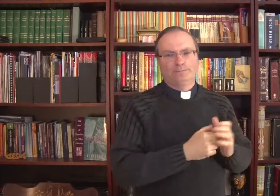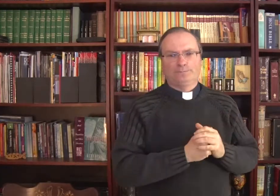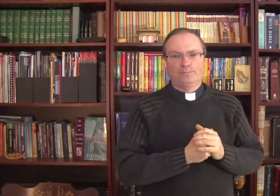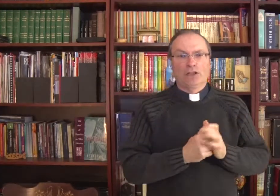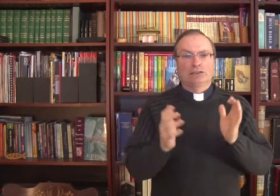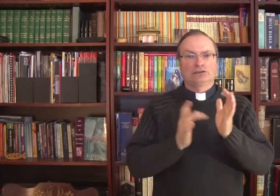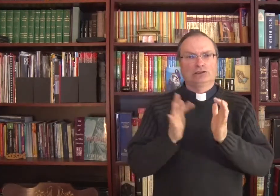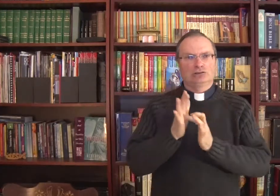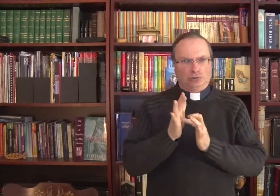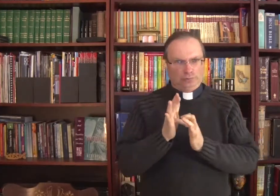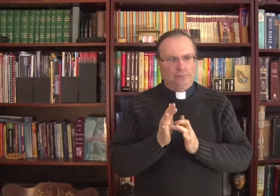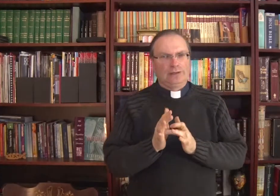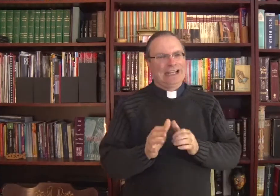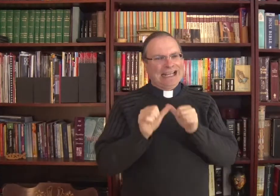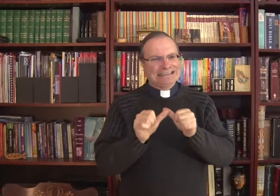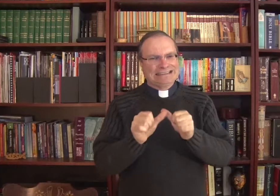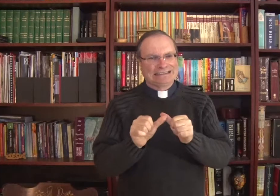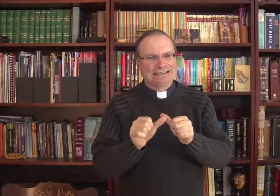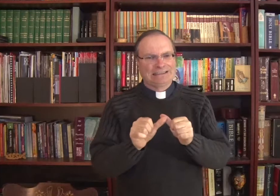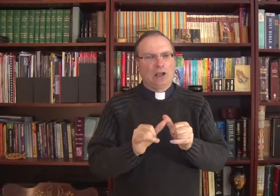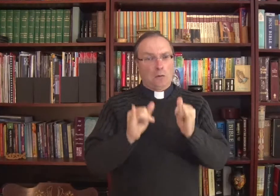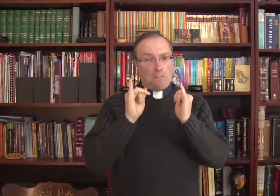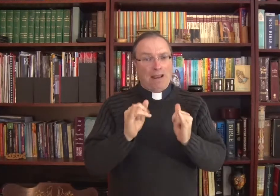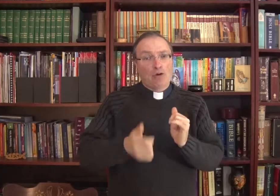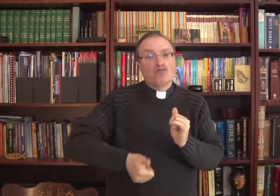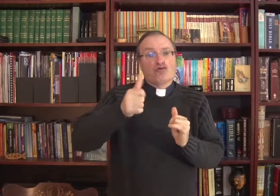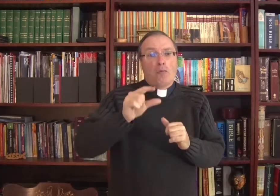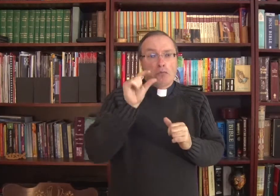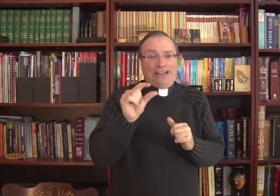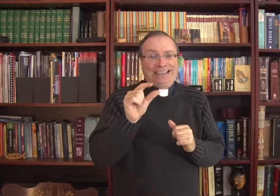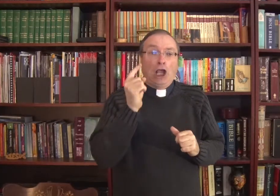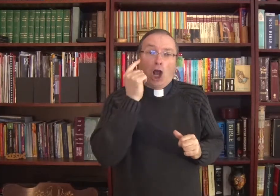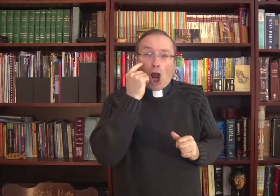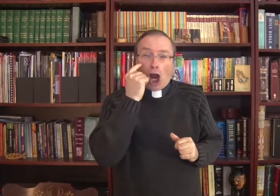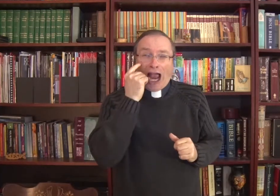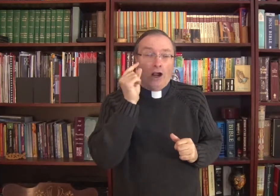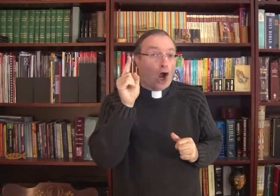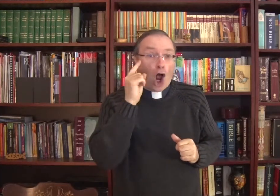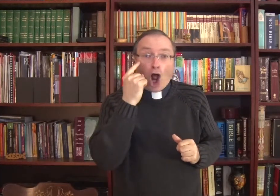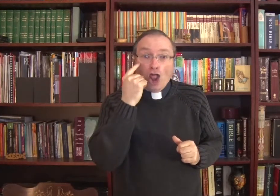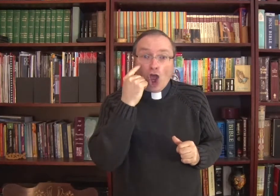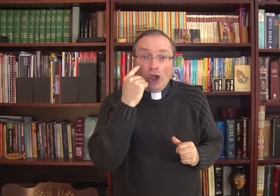Jésus insiste que même le plus petit regard (un œil),